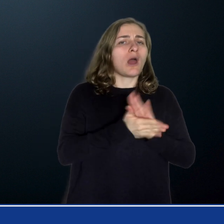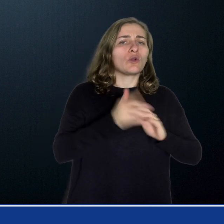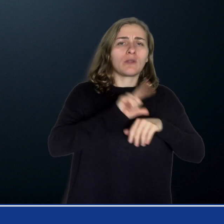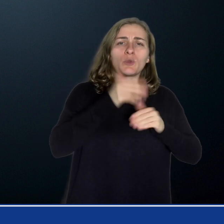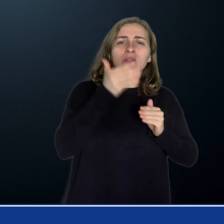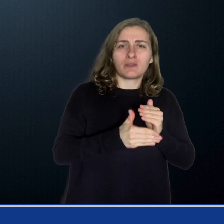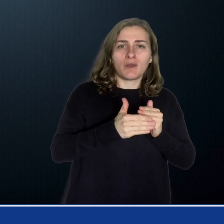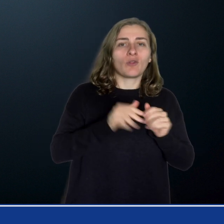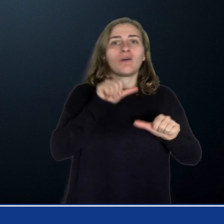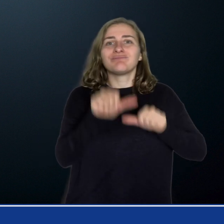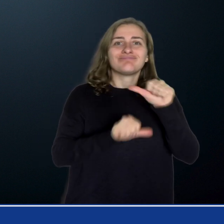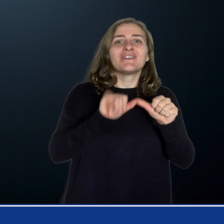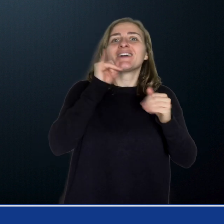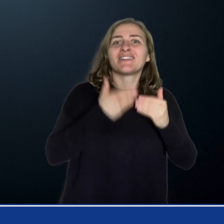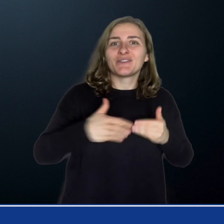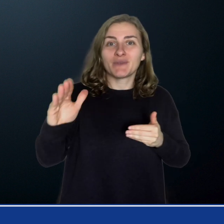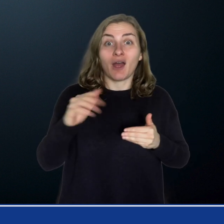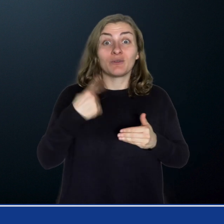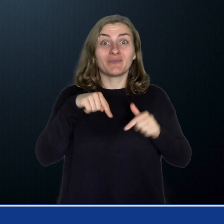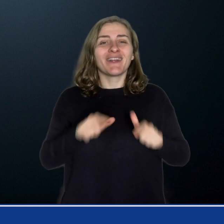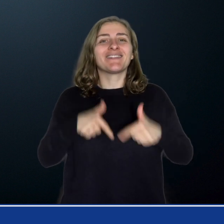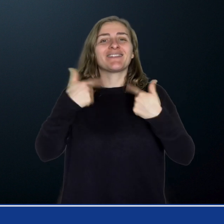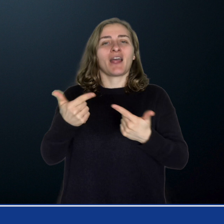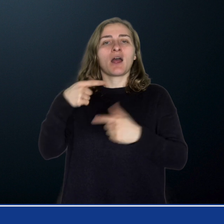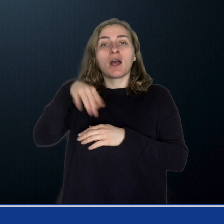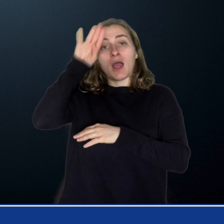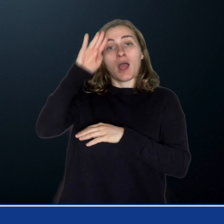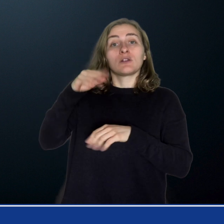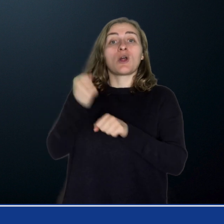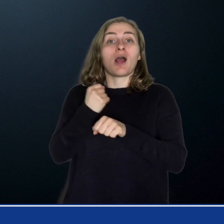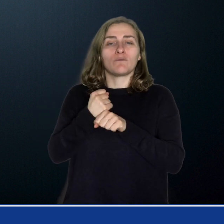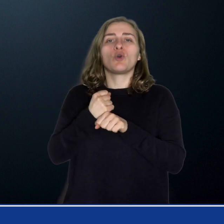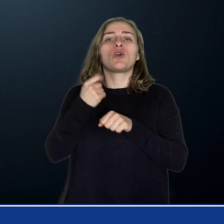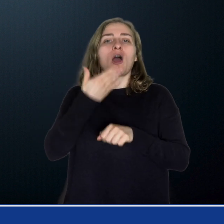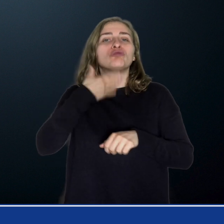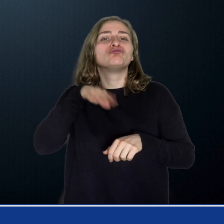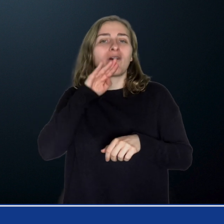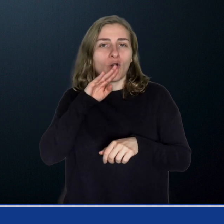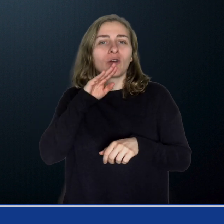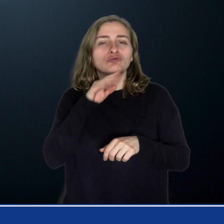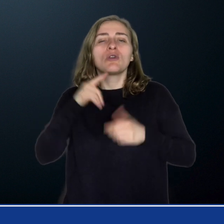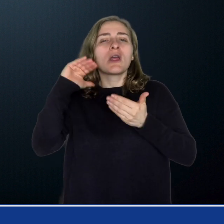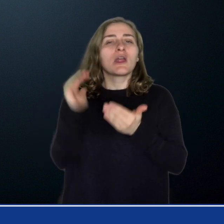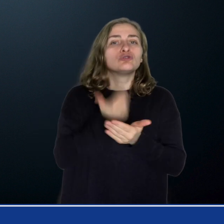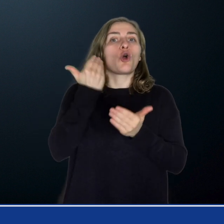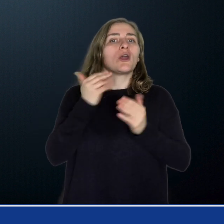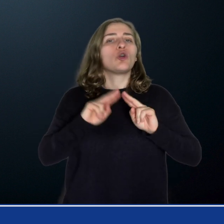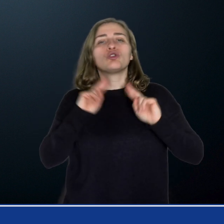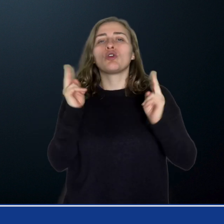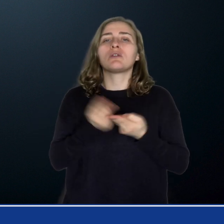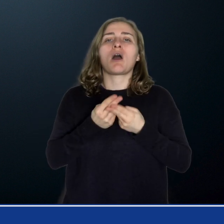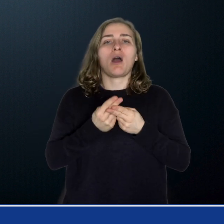e trasformazioni dei contratti a tempo determinato in contratti a tempo indeterminato di beneficiari del Reddito di Cittadinanza,